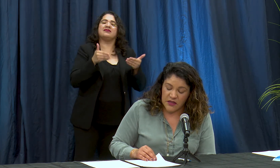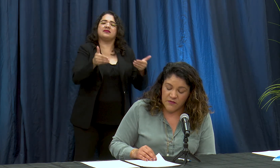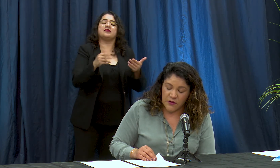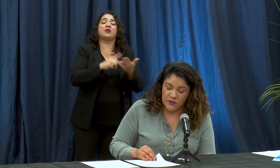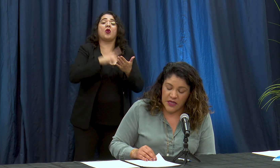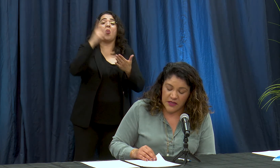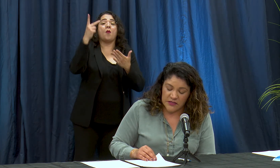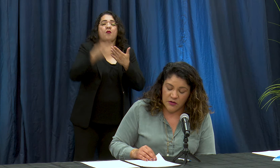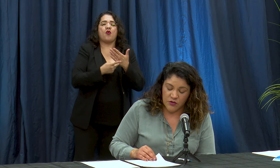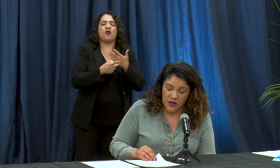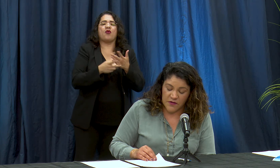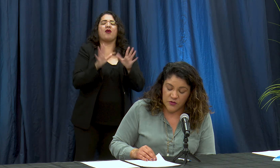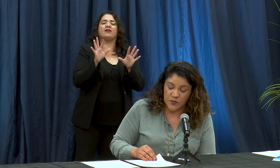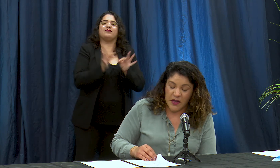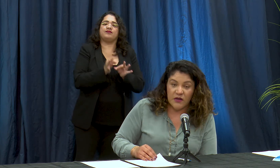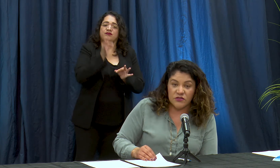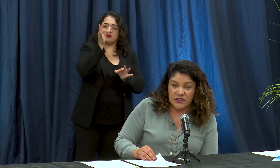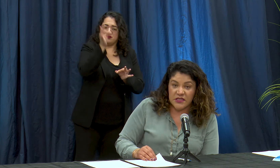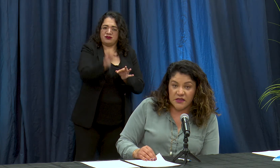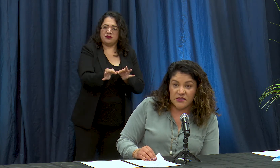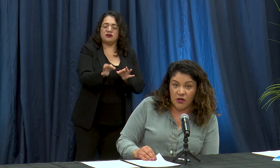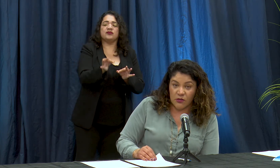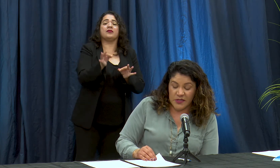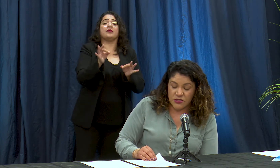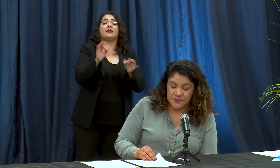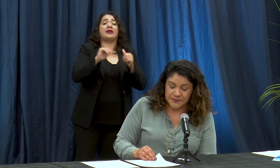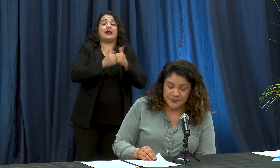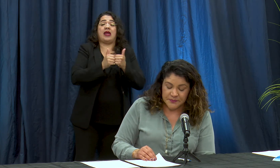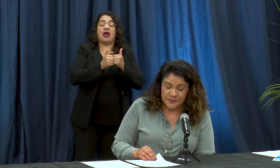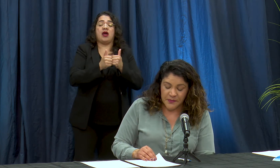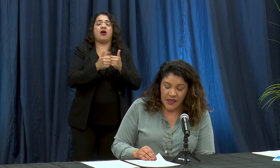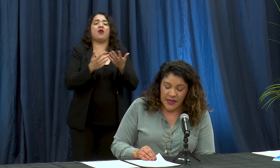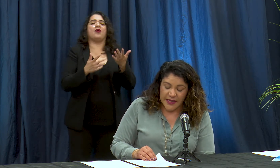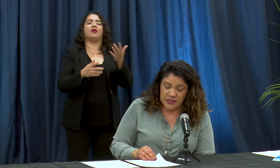difficult adres del Corona veeru's para los residentes de lo envision este